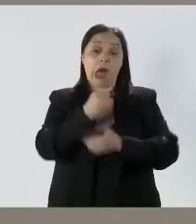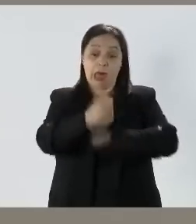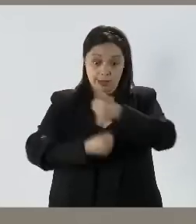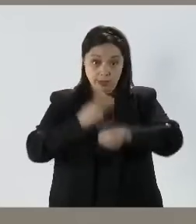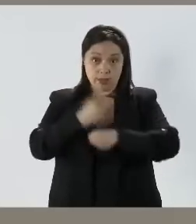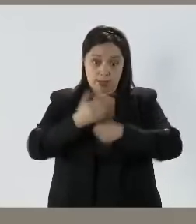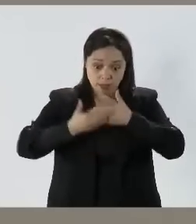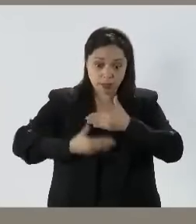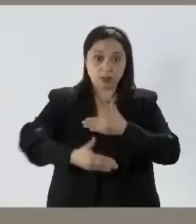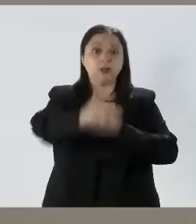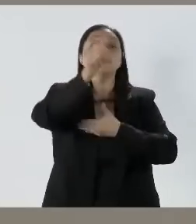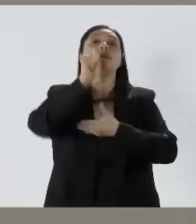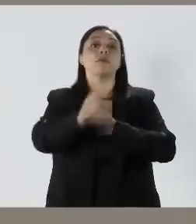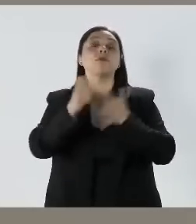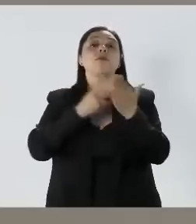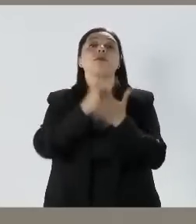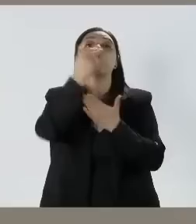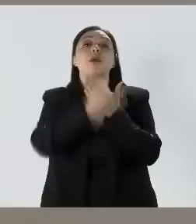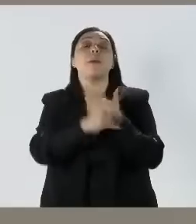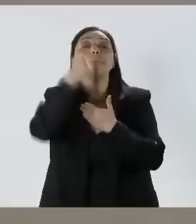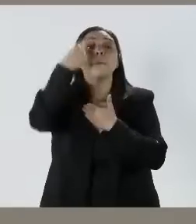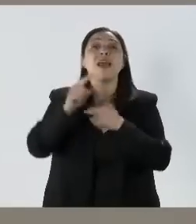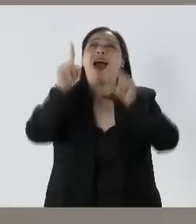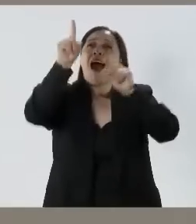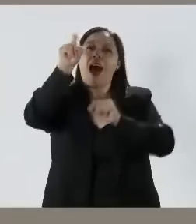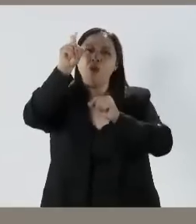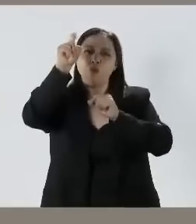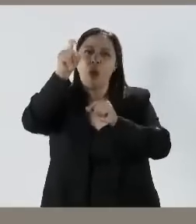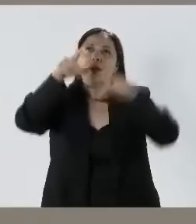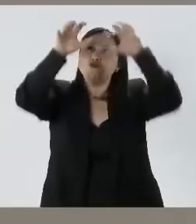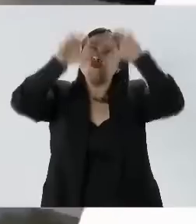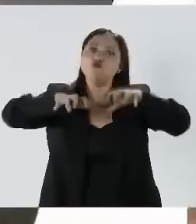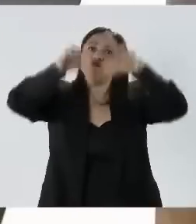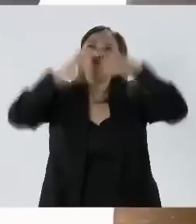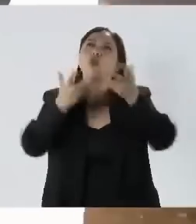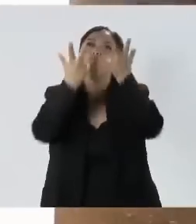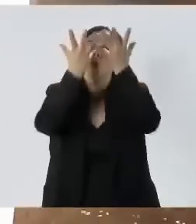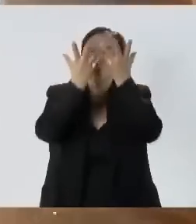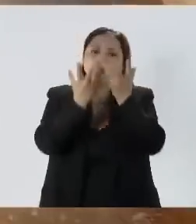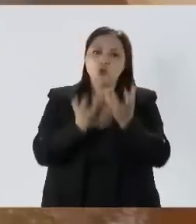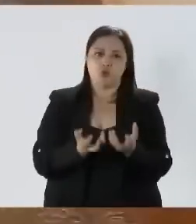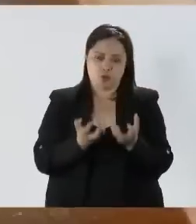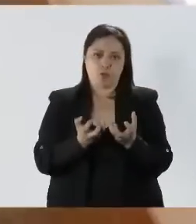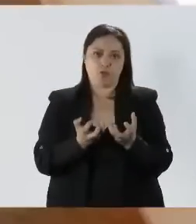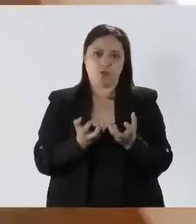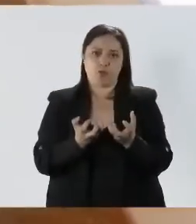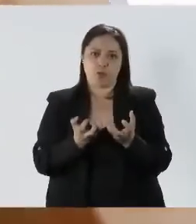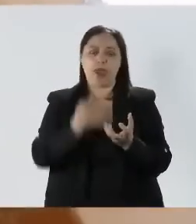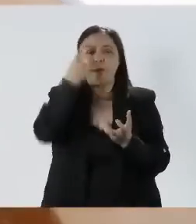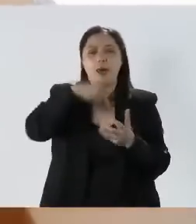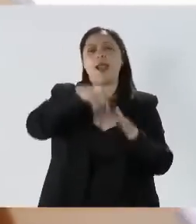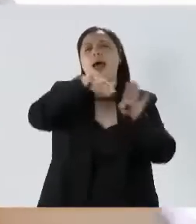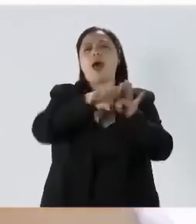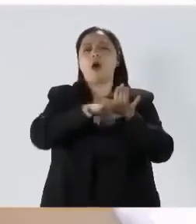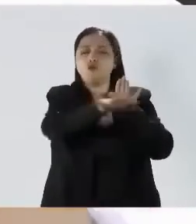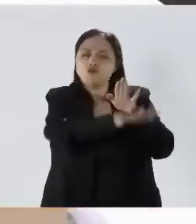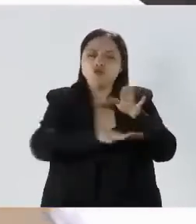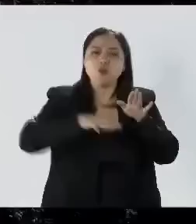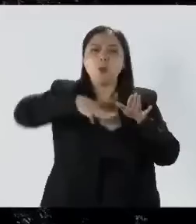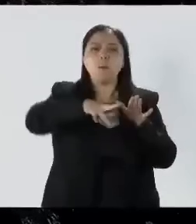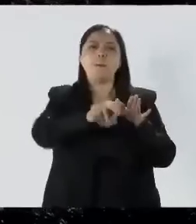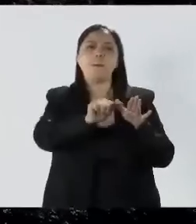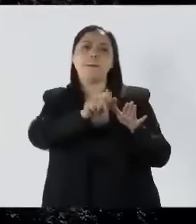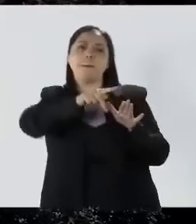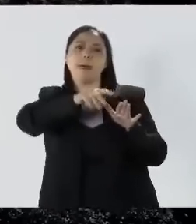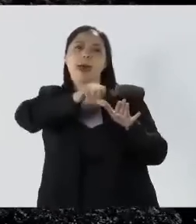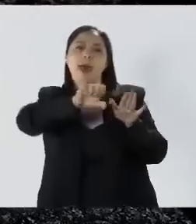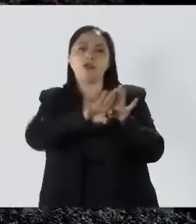de recuperación de agua de lluvia para infiltrar el los mantos acuíferos estamos construyendo 100